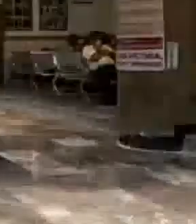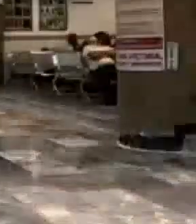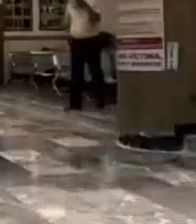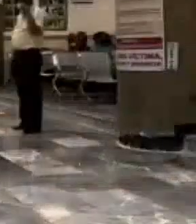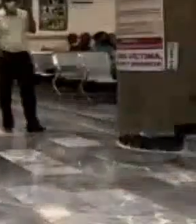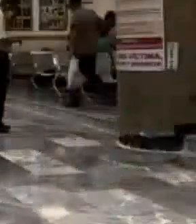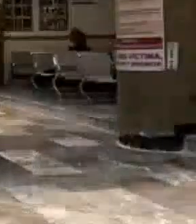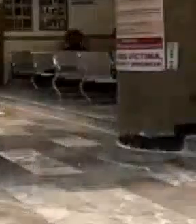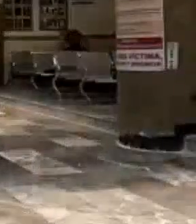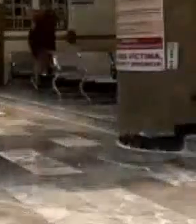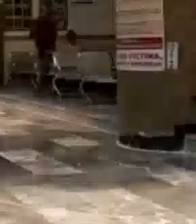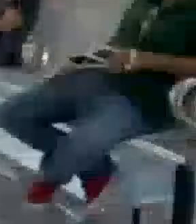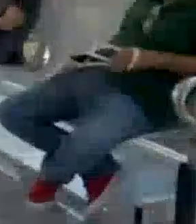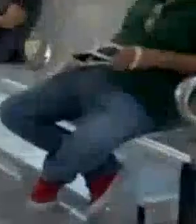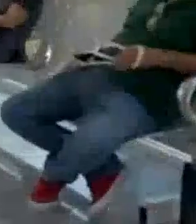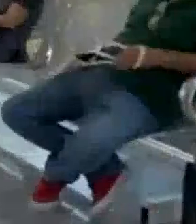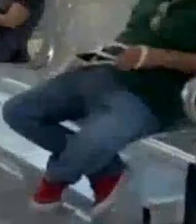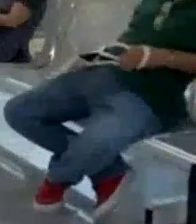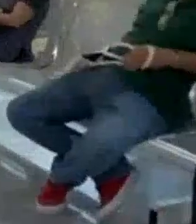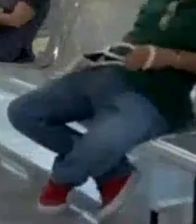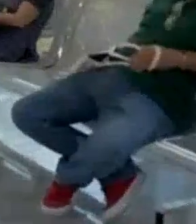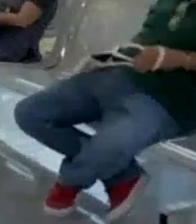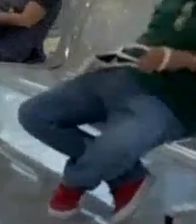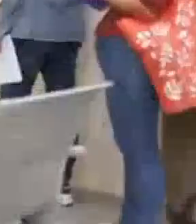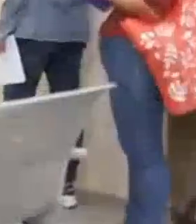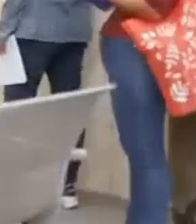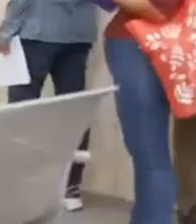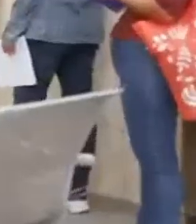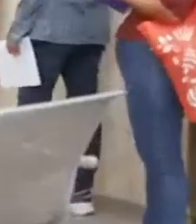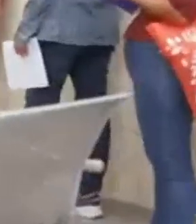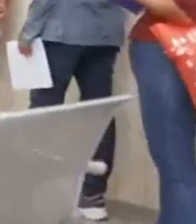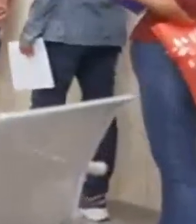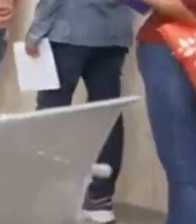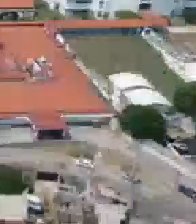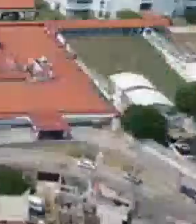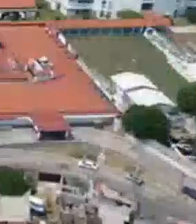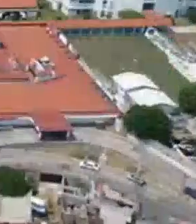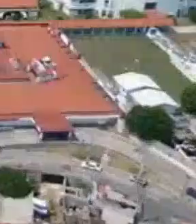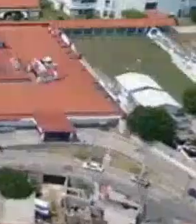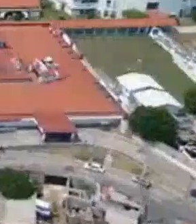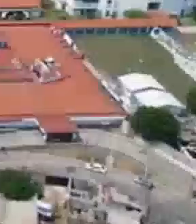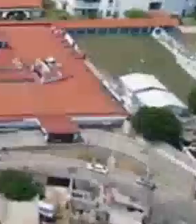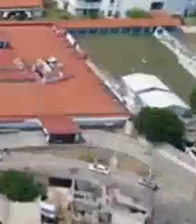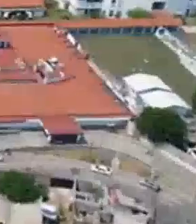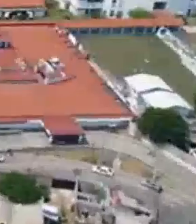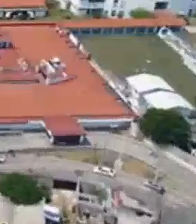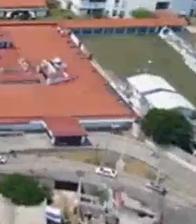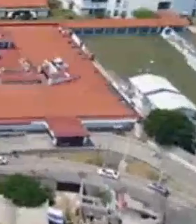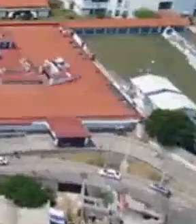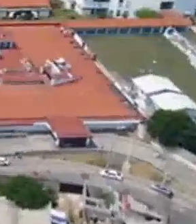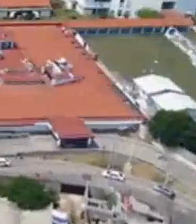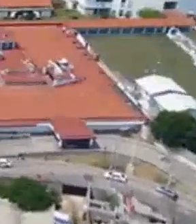atención a más de 1,557,000 personas sin seguridad social de Tabasco y la zona norte de Chiapas.